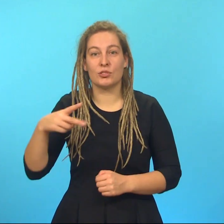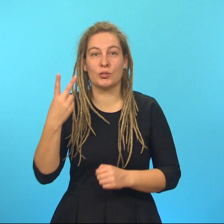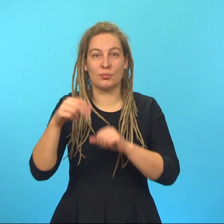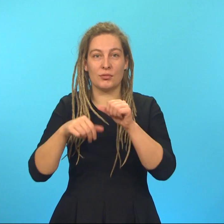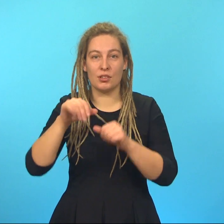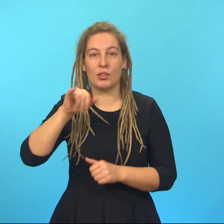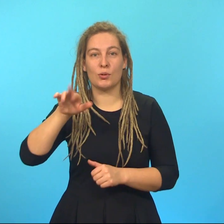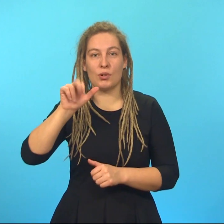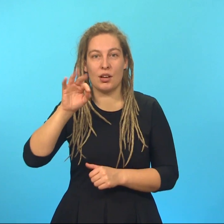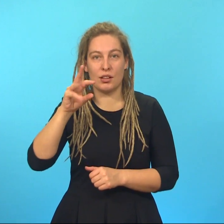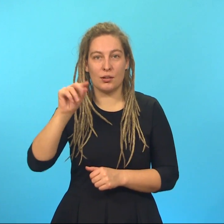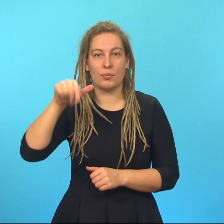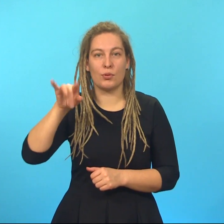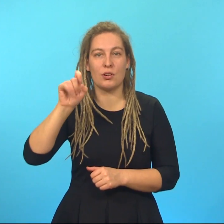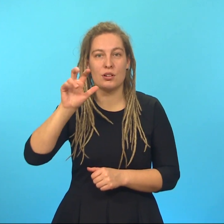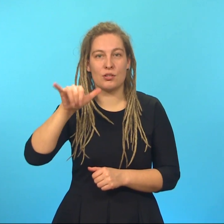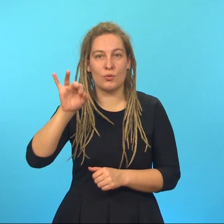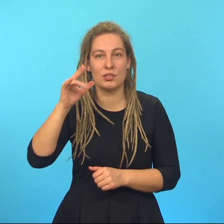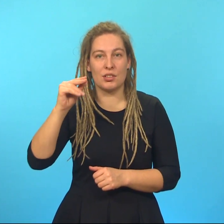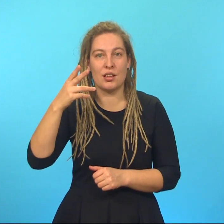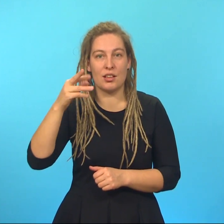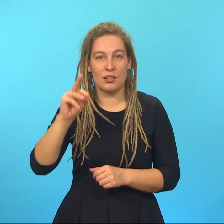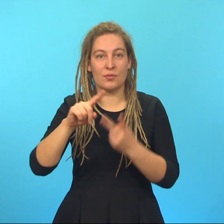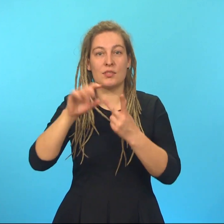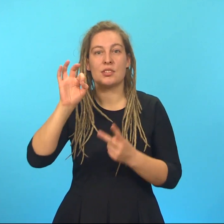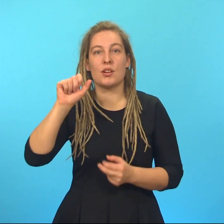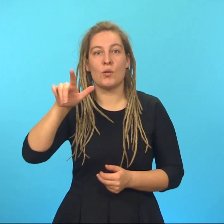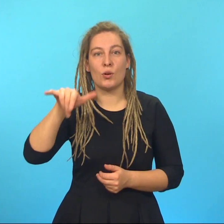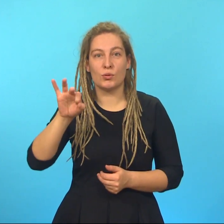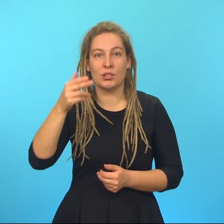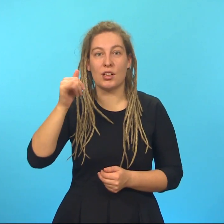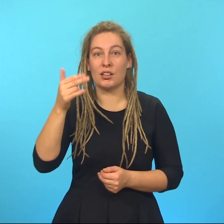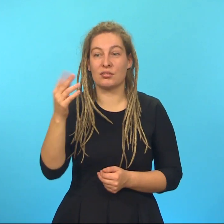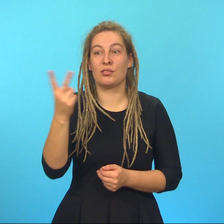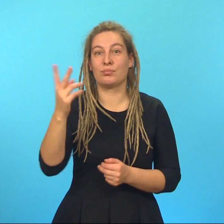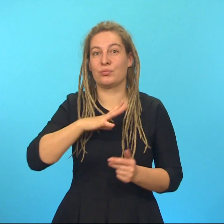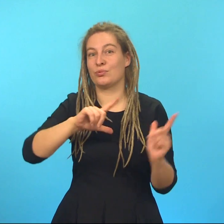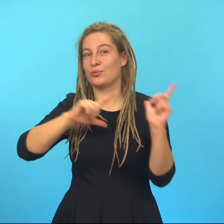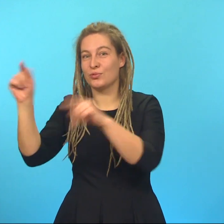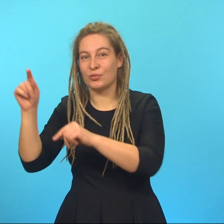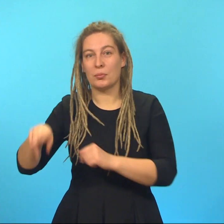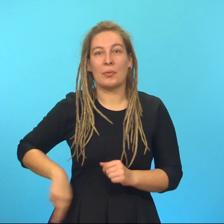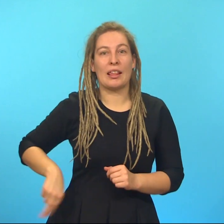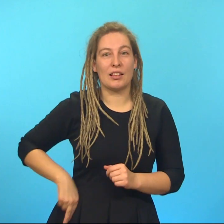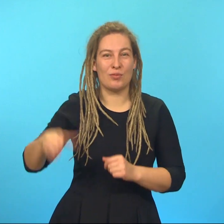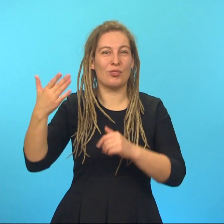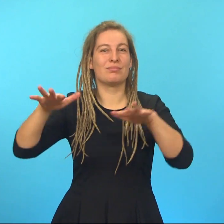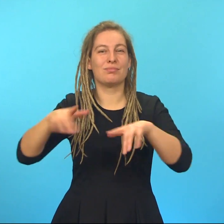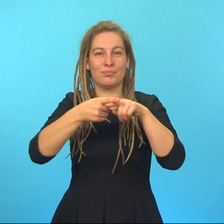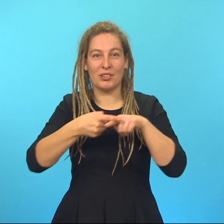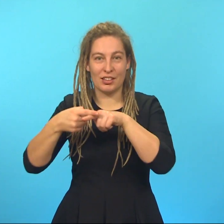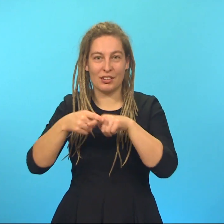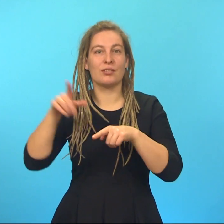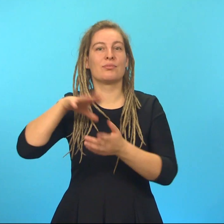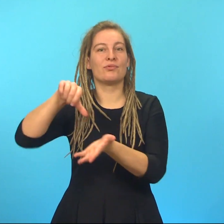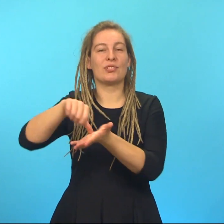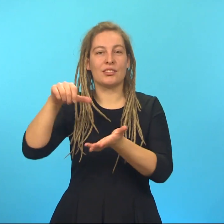2002 m. Jūratė Pugačiauskienė ir Saulius Nainis parsivežė laureatų vardą iš Minsko